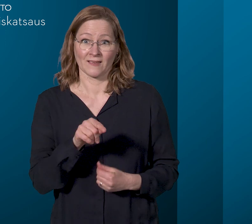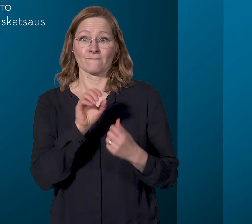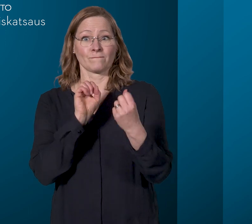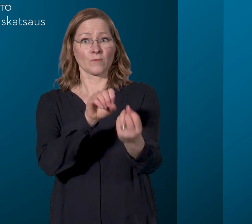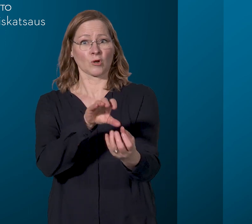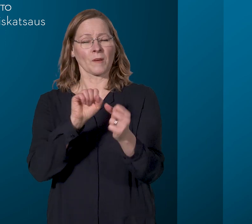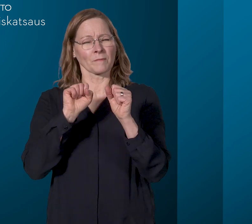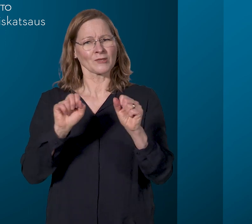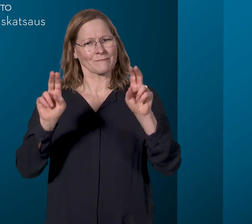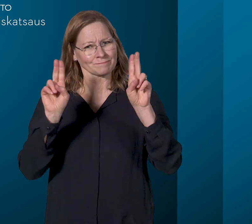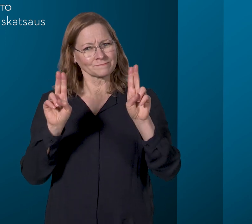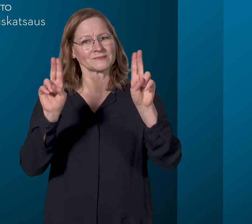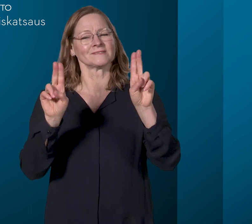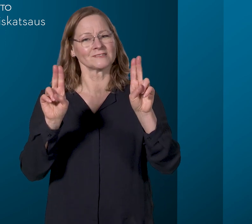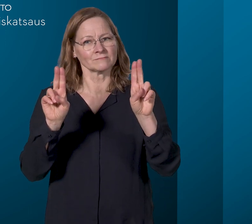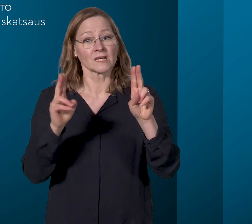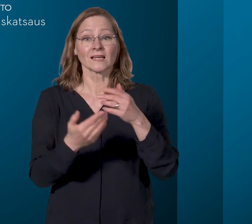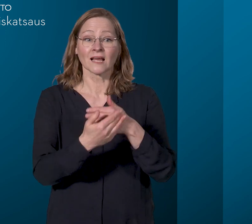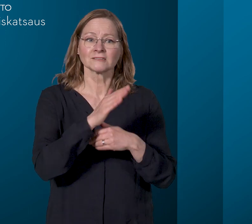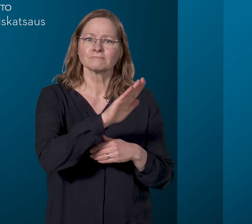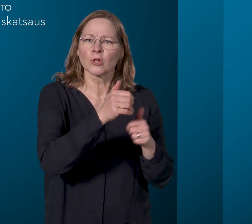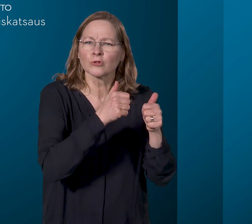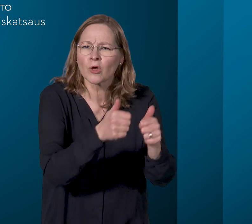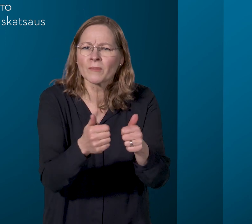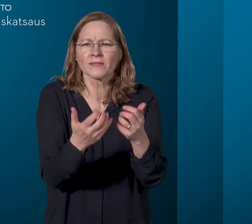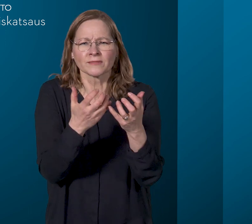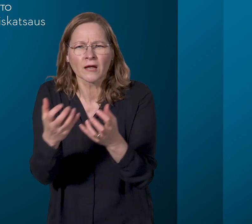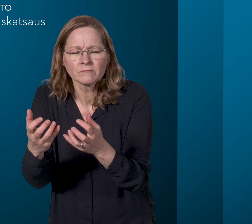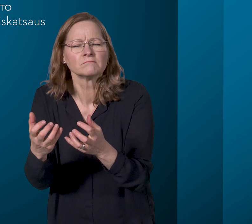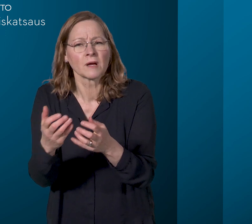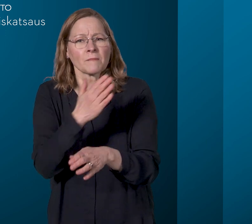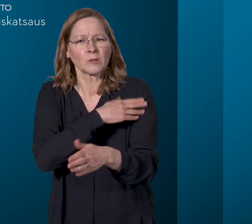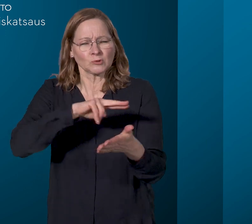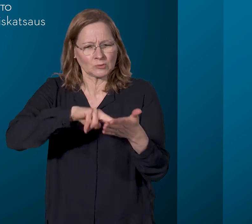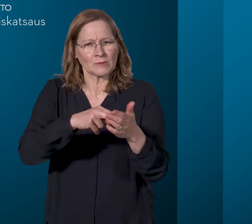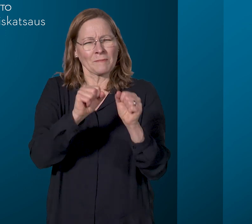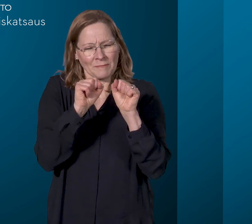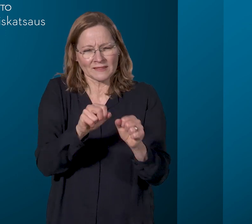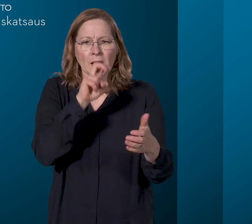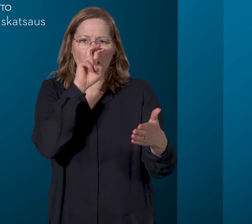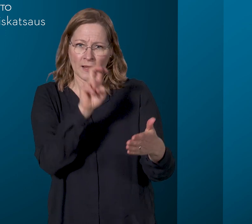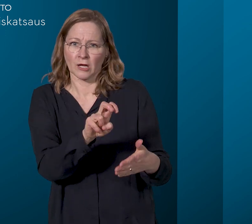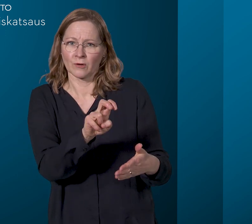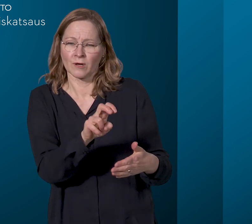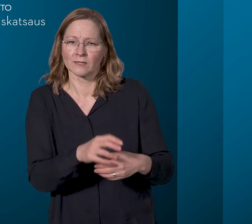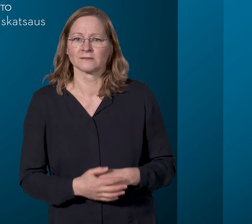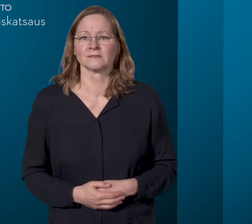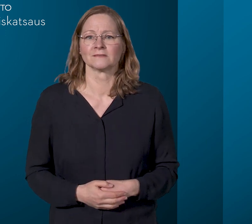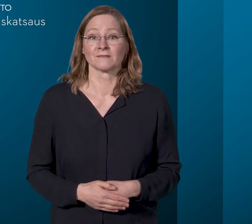Vuoropuhelun tulee olla todellista, ja asiakkaiden toiveiden ja tarpeiden - pitää näkyä palvelun suunnittelussa.